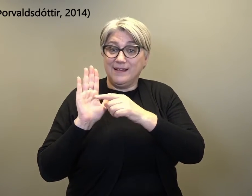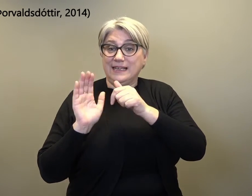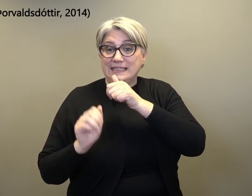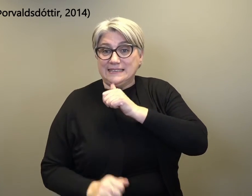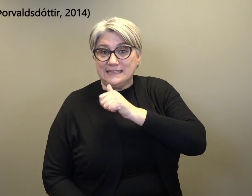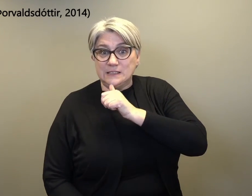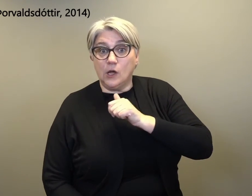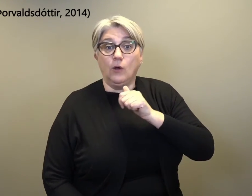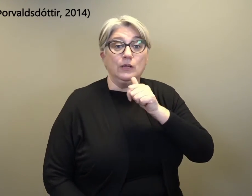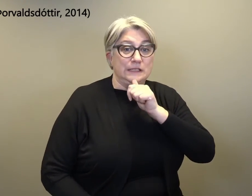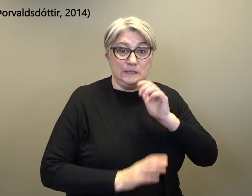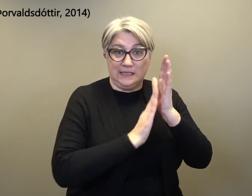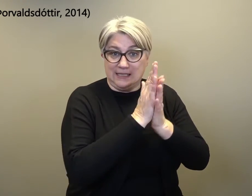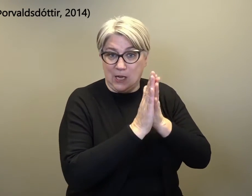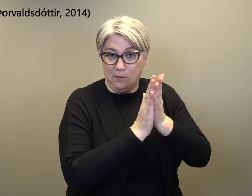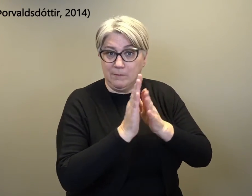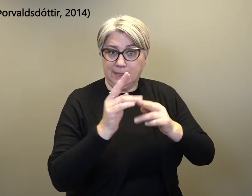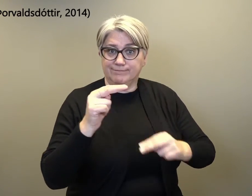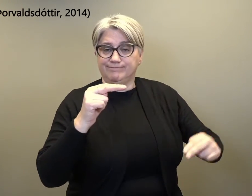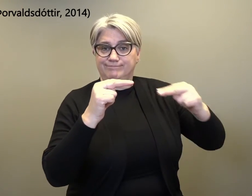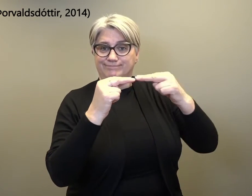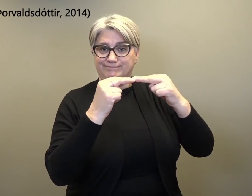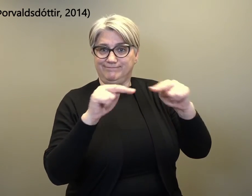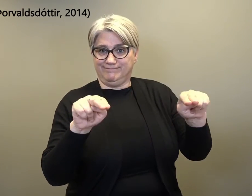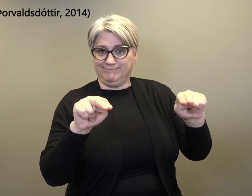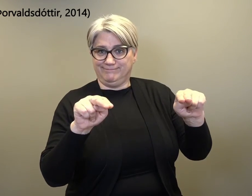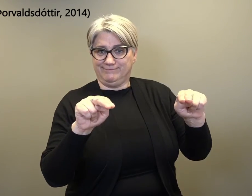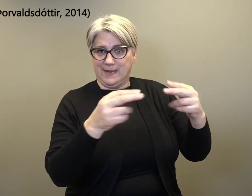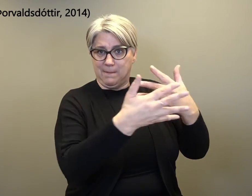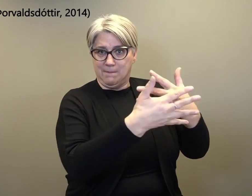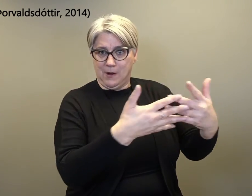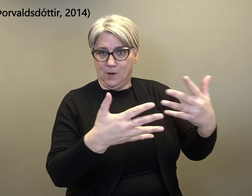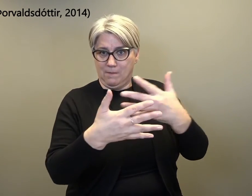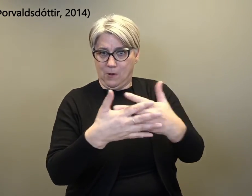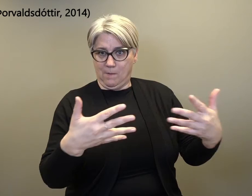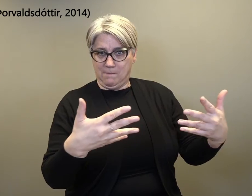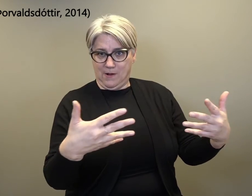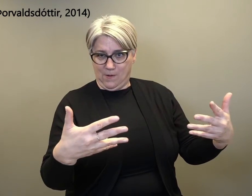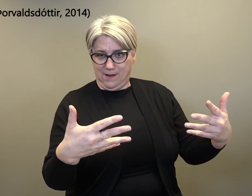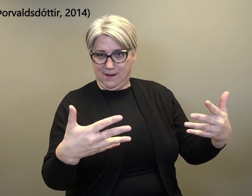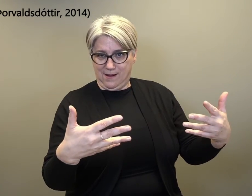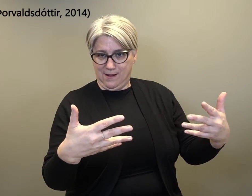að íslenska og íslenskt táknmál séu jafnrétthá mál